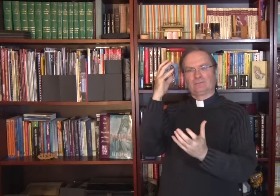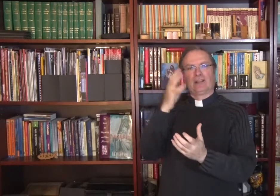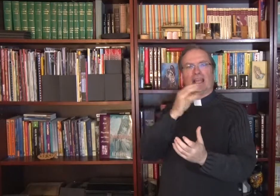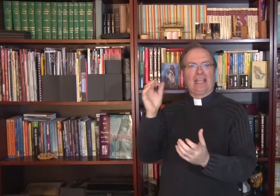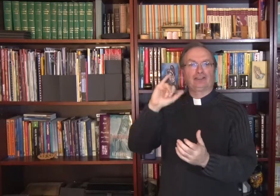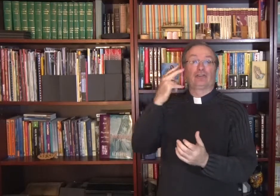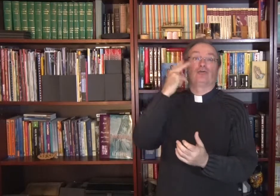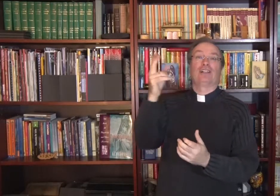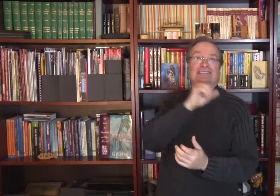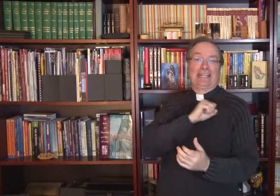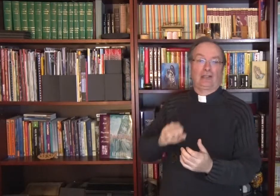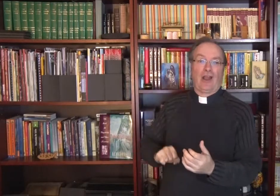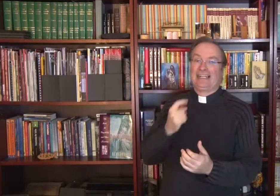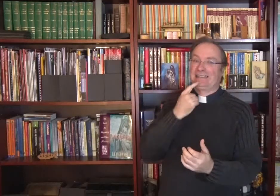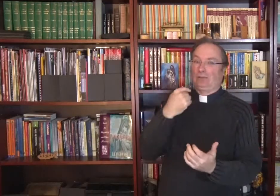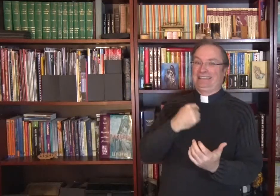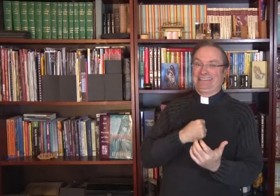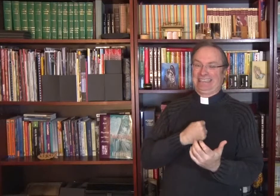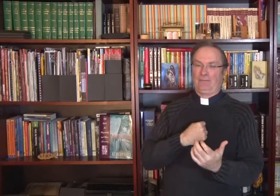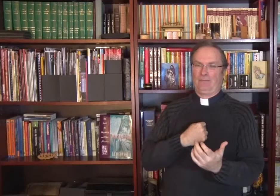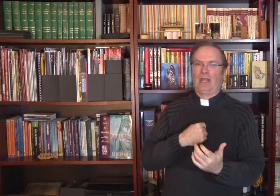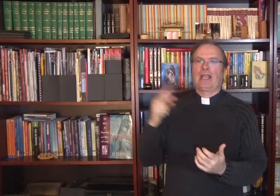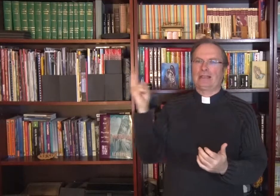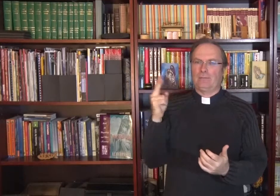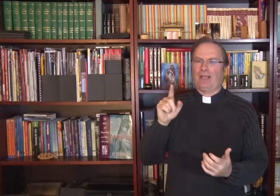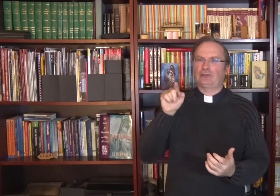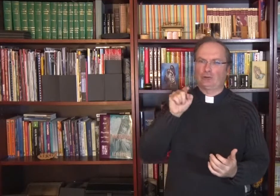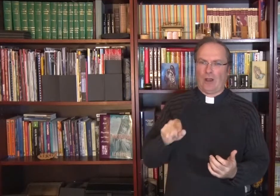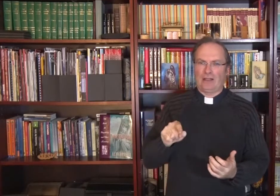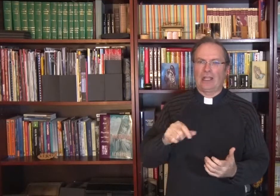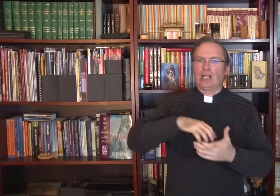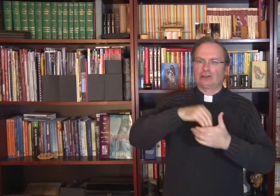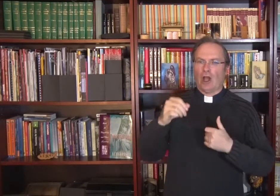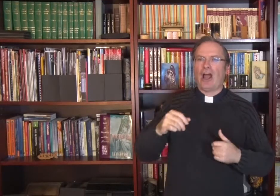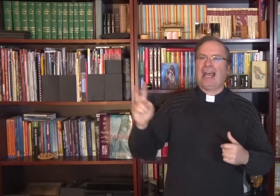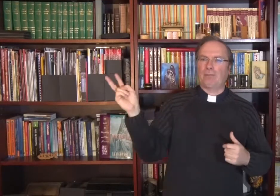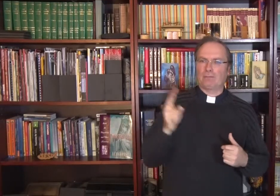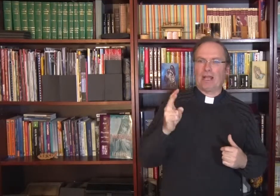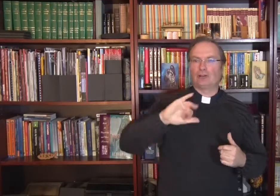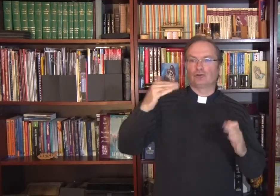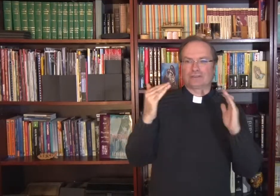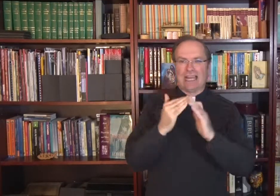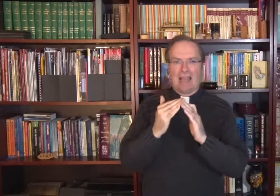et j’ai vu le Seigneur qui me disait: ‘Dépêche-toi, sors rapidement de Jérusalem